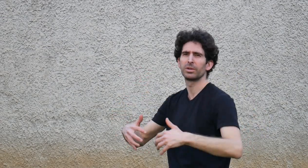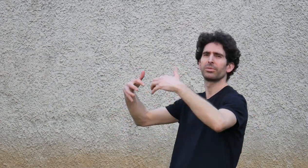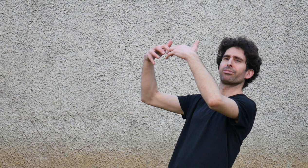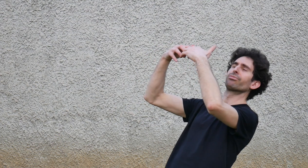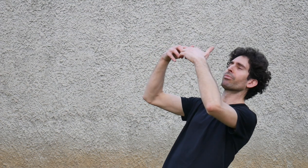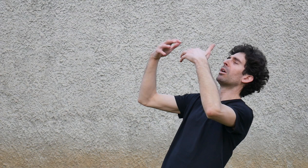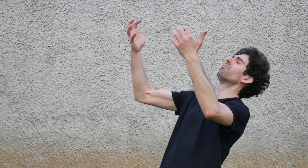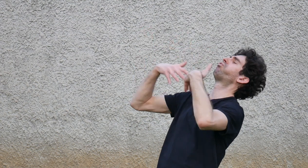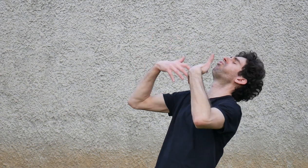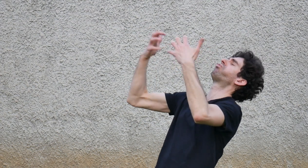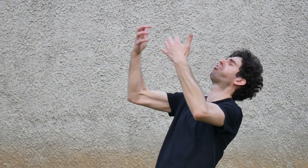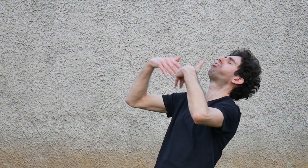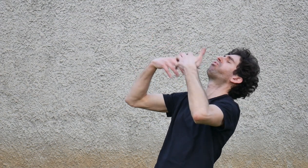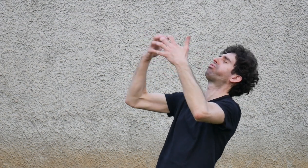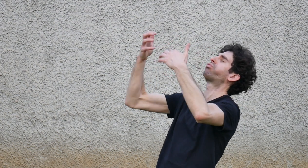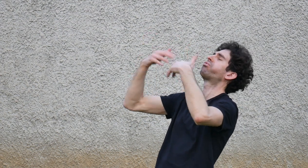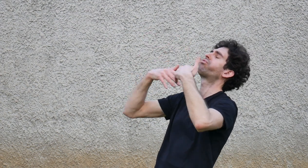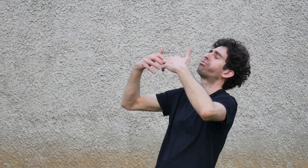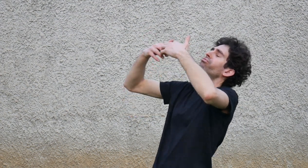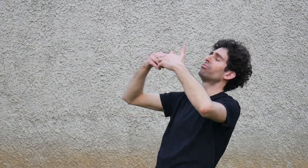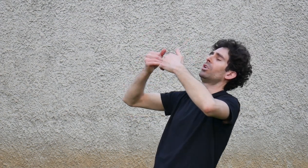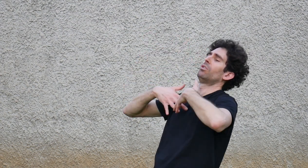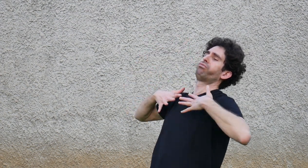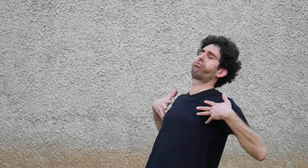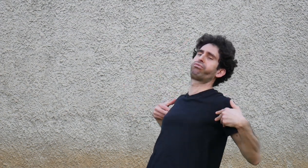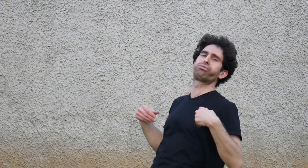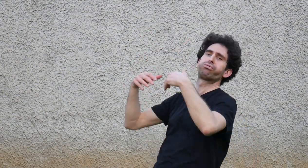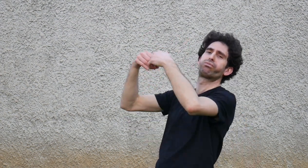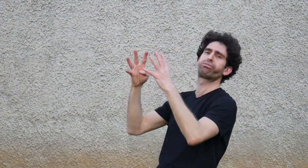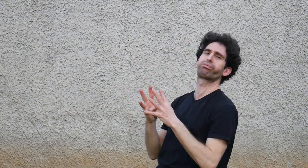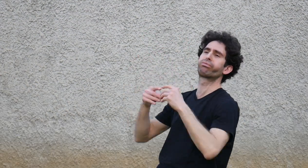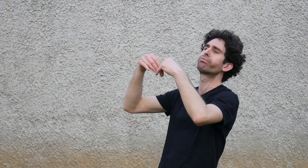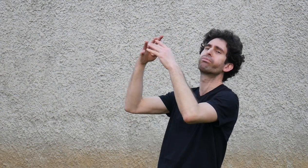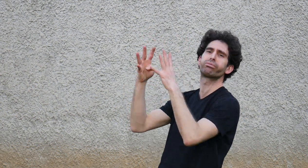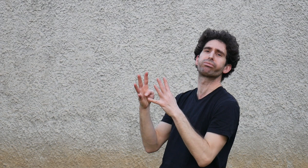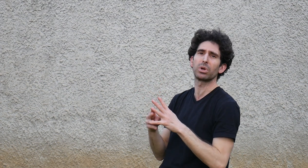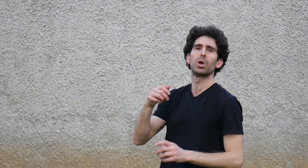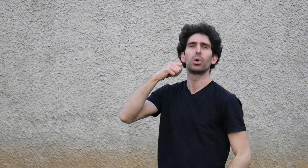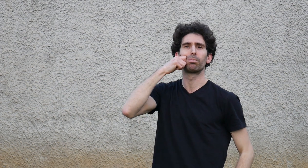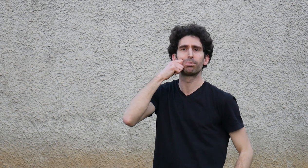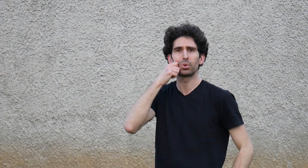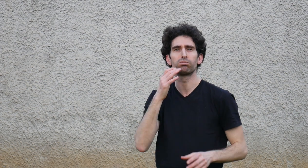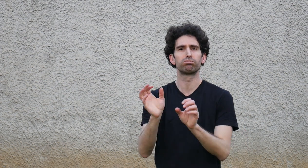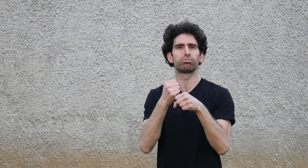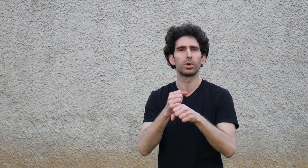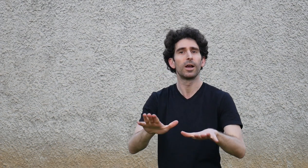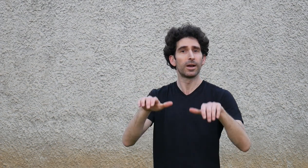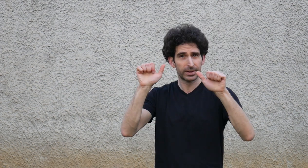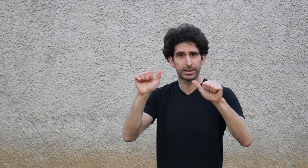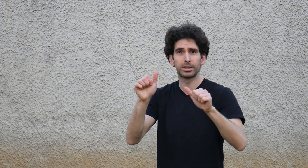Le paresseux se prend tout l'eau qui glisse le long des poils sans mouiller la peau.